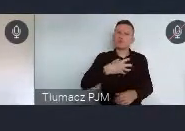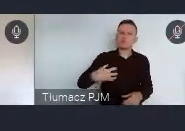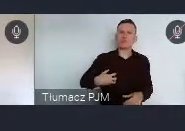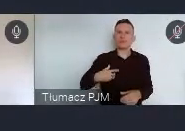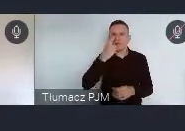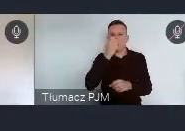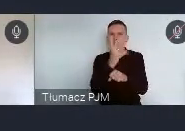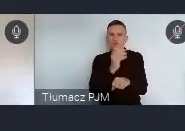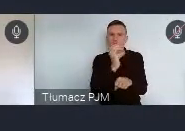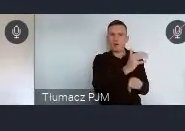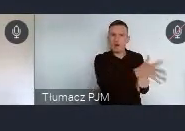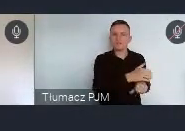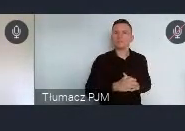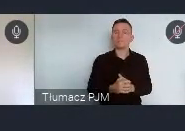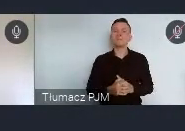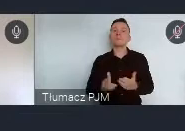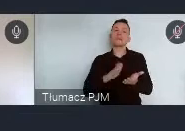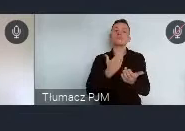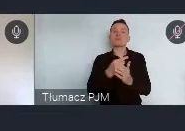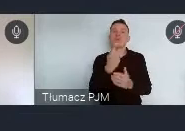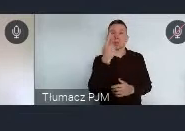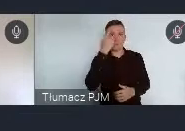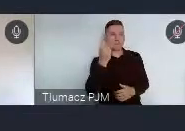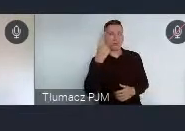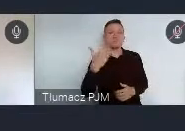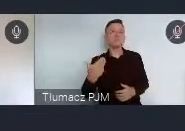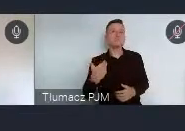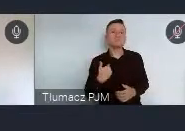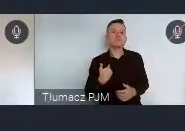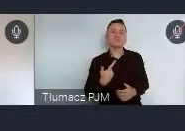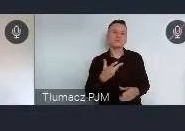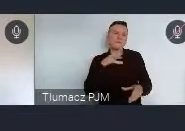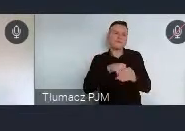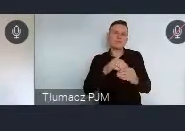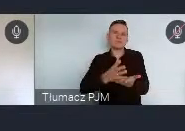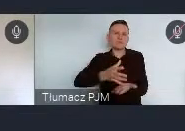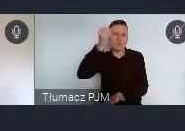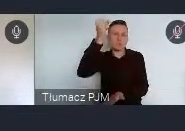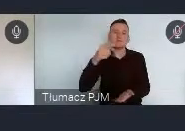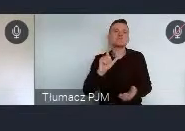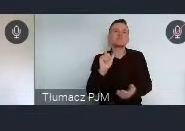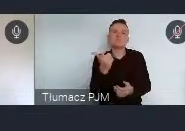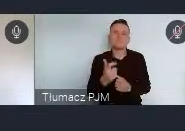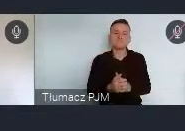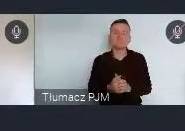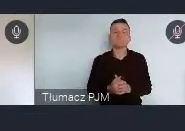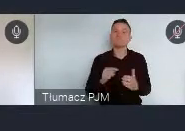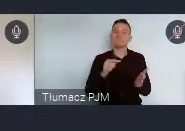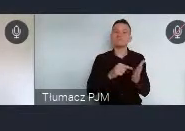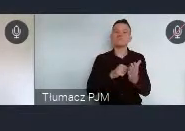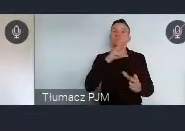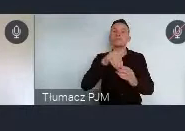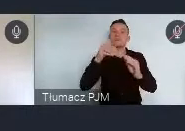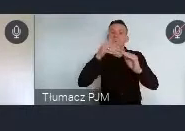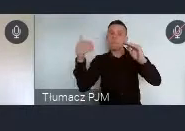Jednym z pomysłów, które są wdrażane w Słupsku, jest stosowanie podziemnych pojemników na odpady,